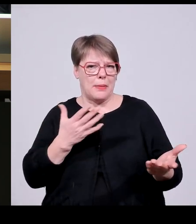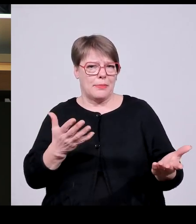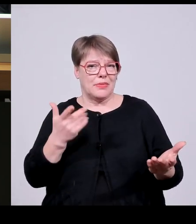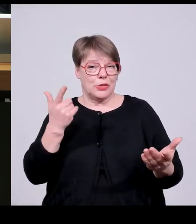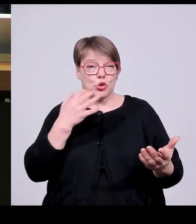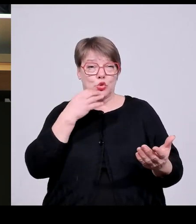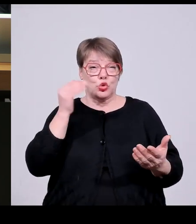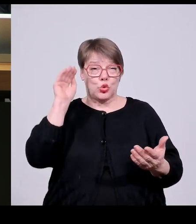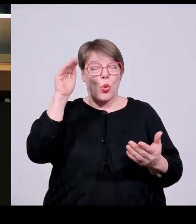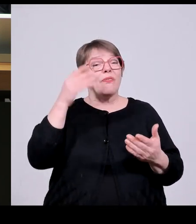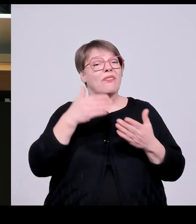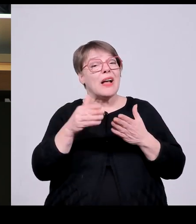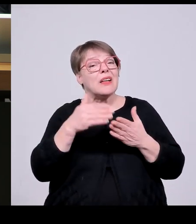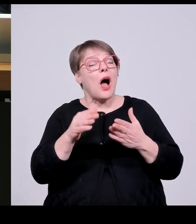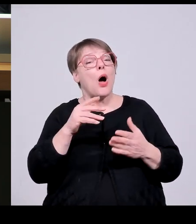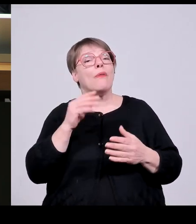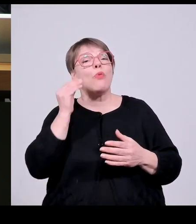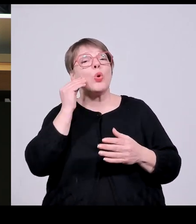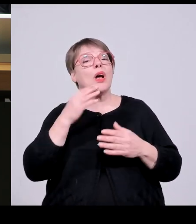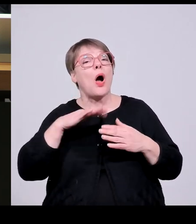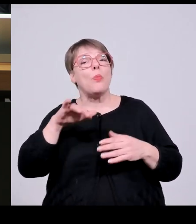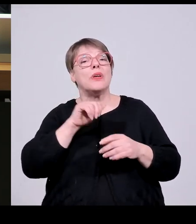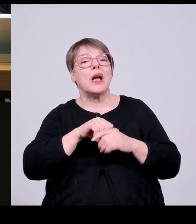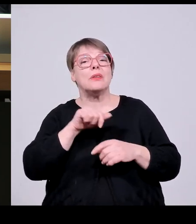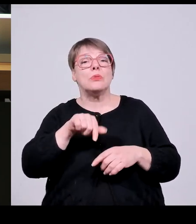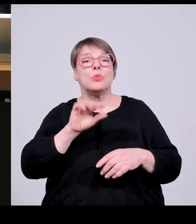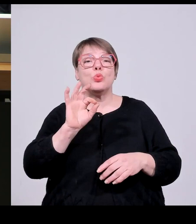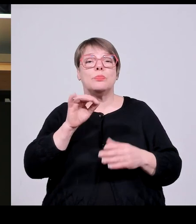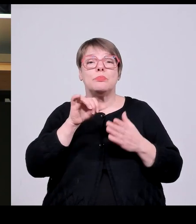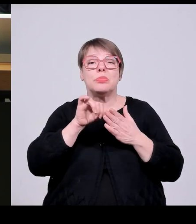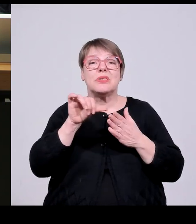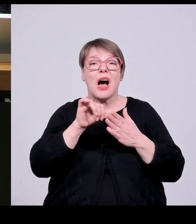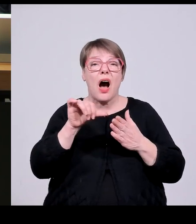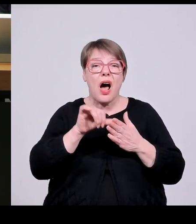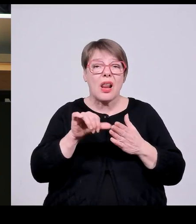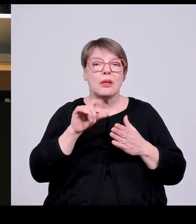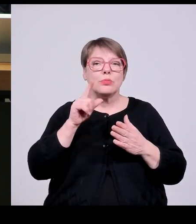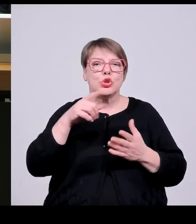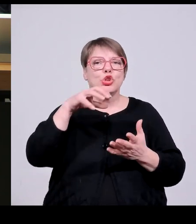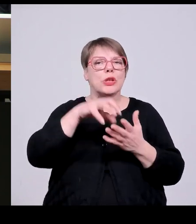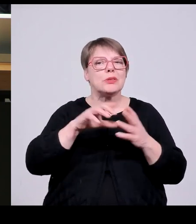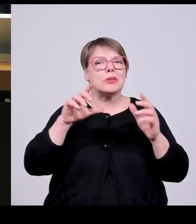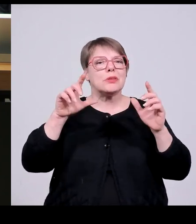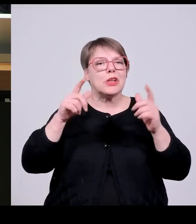Das war ein guter Vorschlag von Senator Guy. Sie waren taub auf den Ohren. An solchen Themen muss sich entlang arbeiten, mit dem Bauen vorankommen.